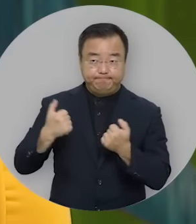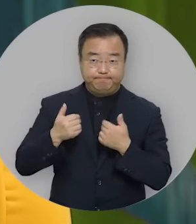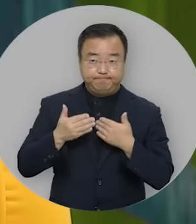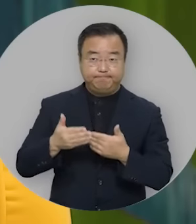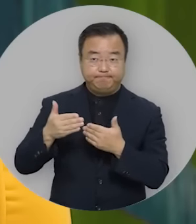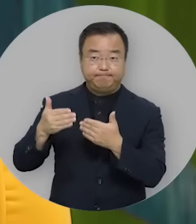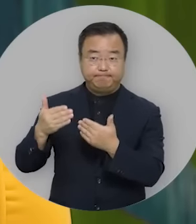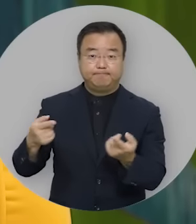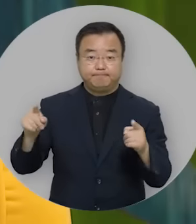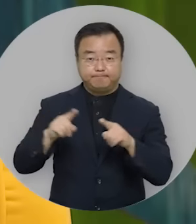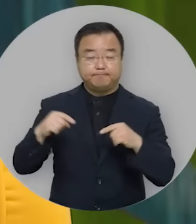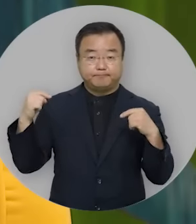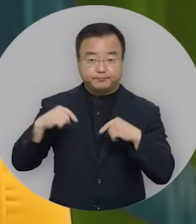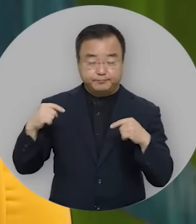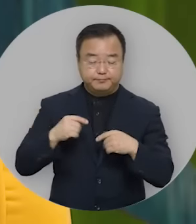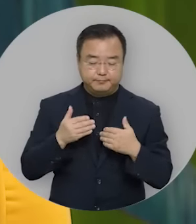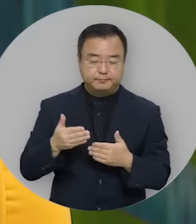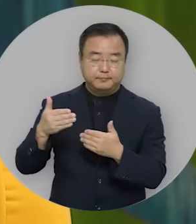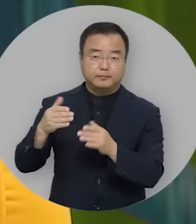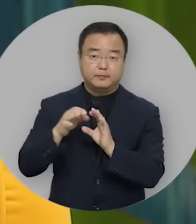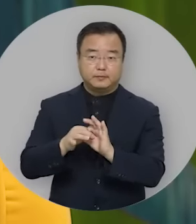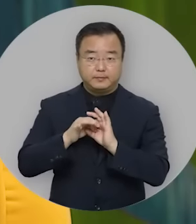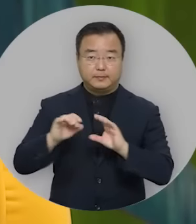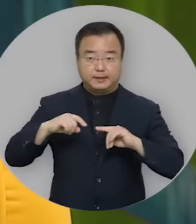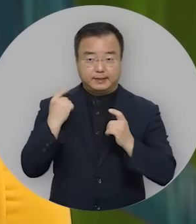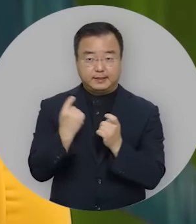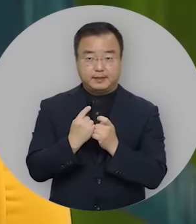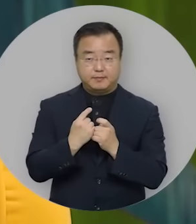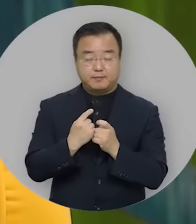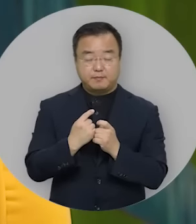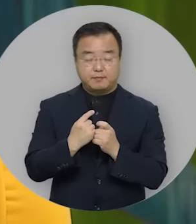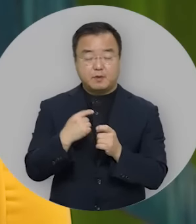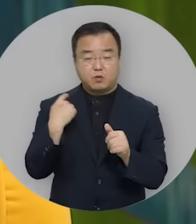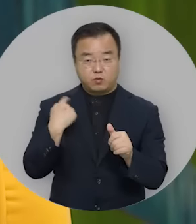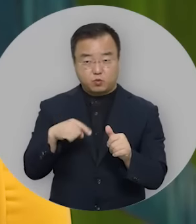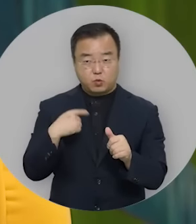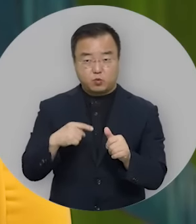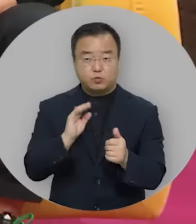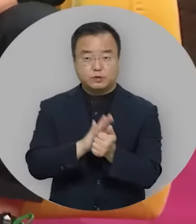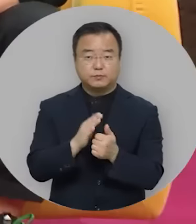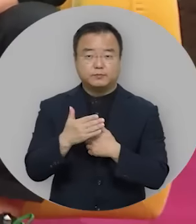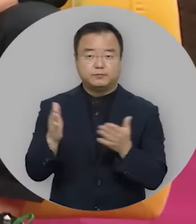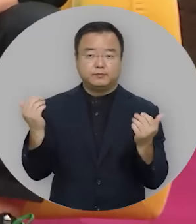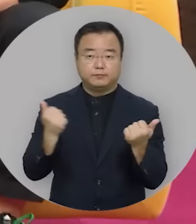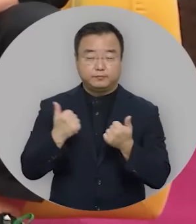그리고 같이 상담하는 과정을 통해서 개별화교육지원팀 협의회를 실시합니다. 우리 특수학교에는